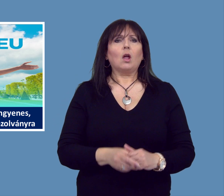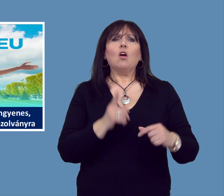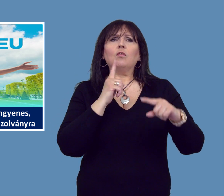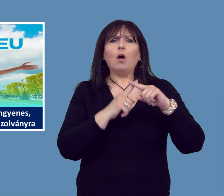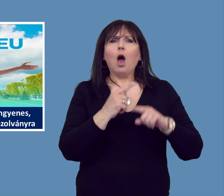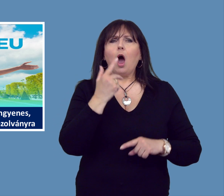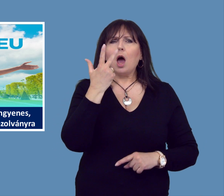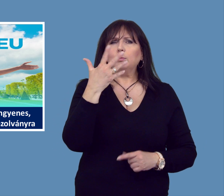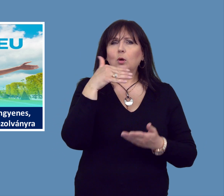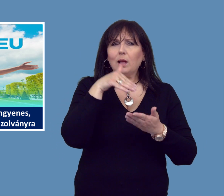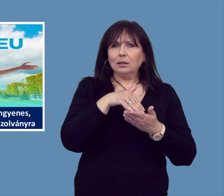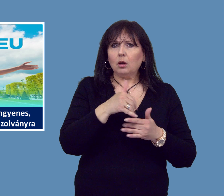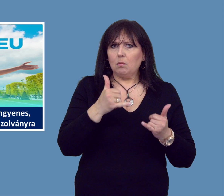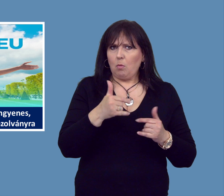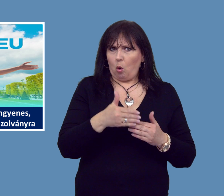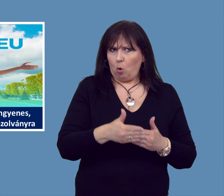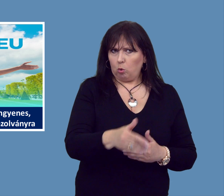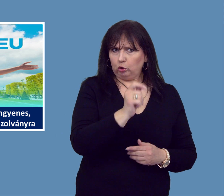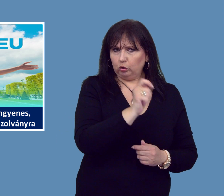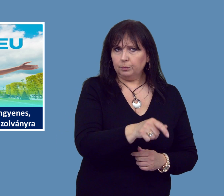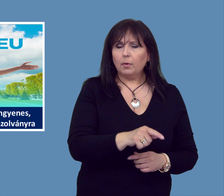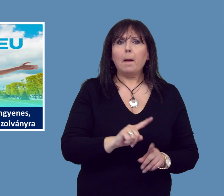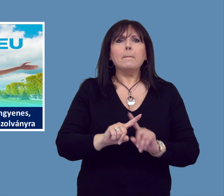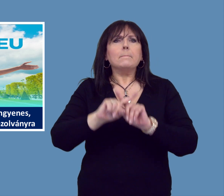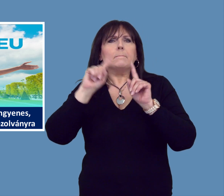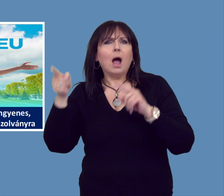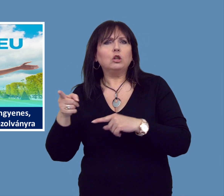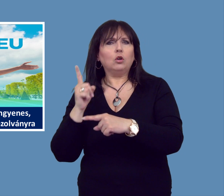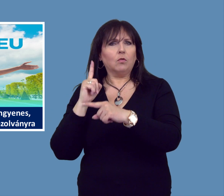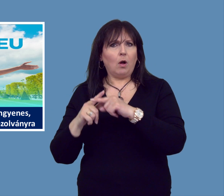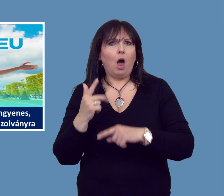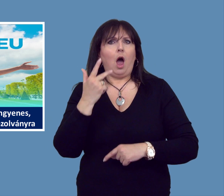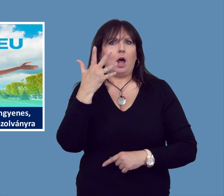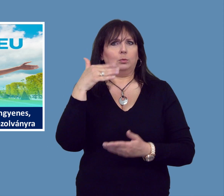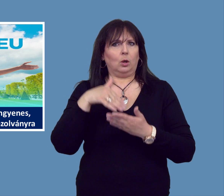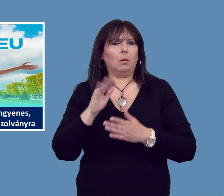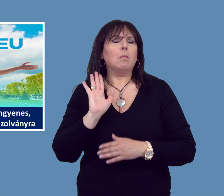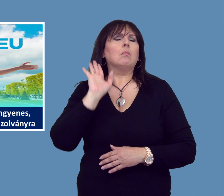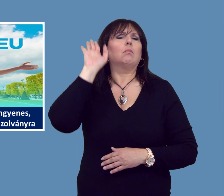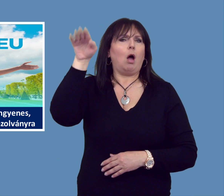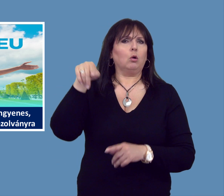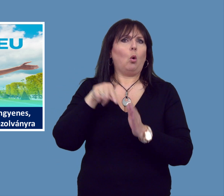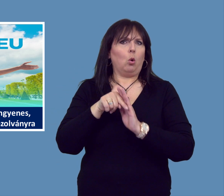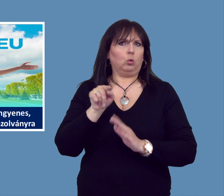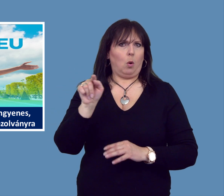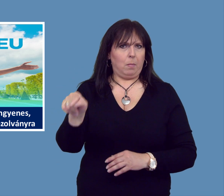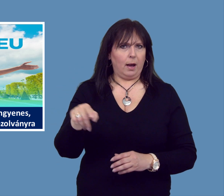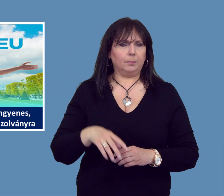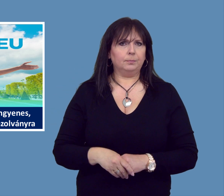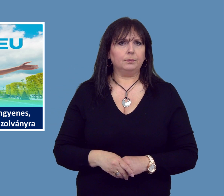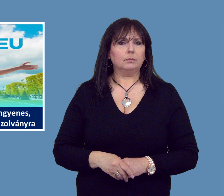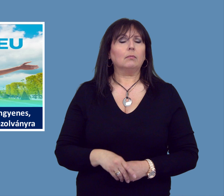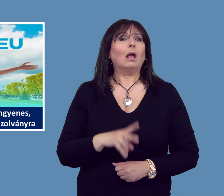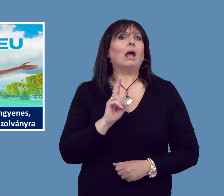35 000 a ma bejelentett pályázati körben, további 35 000 pedig az októberre tervezett pályázati fordulóban.